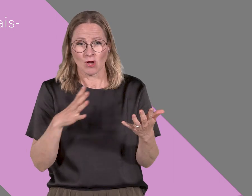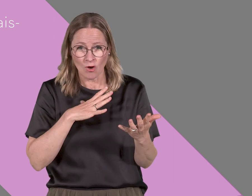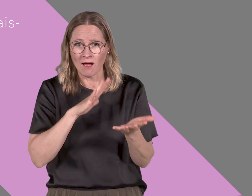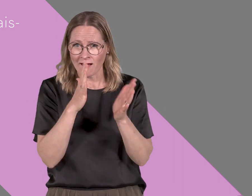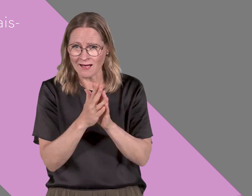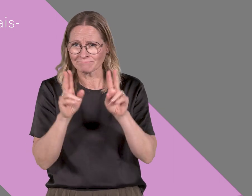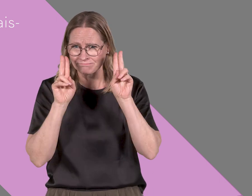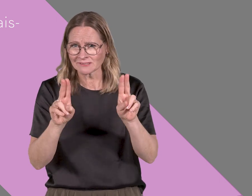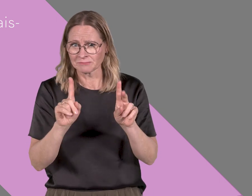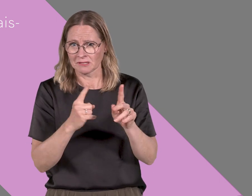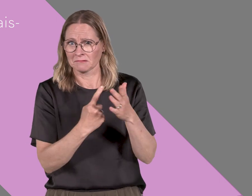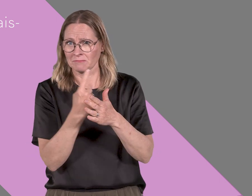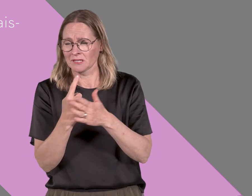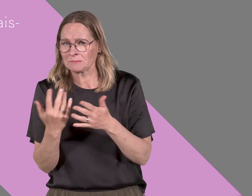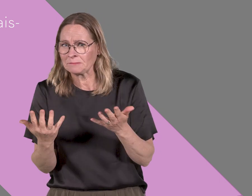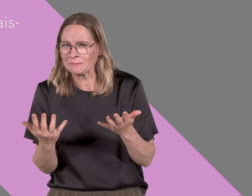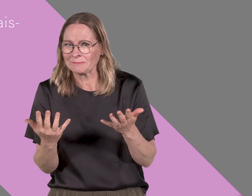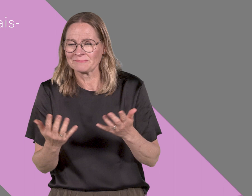Onko kaikki todellakin sitä, miltä näyttää?